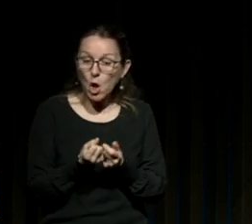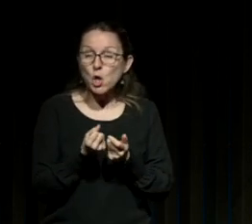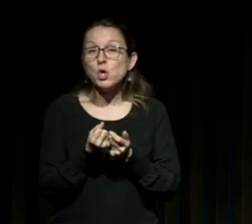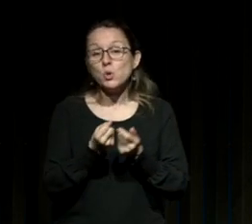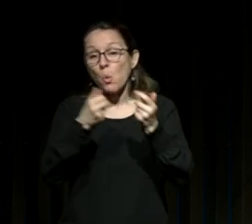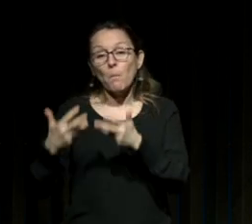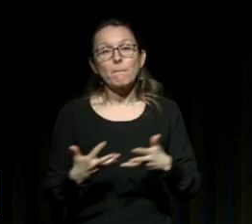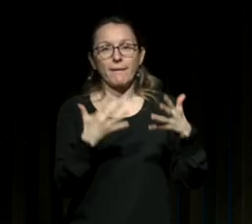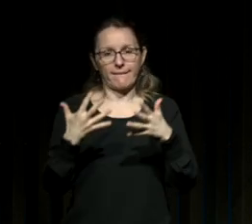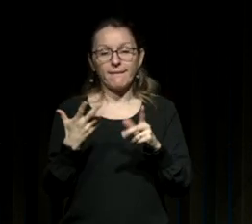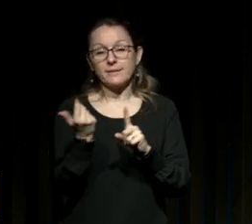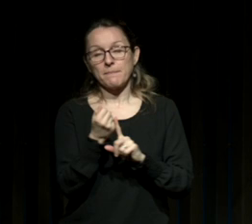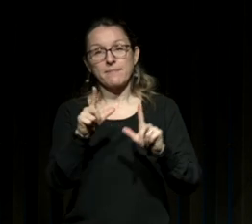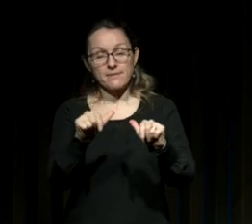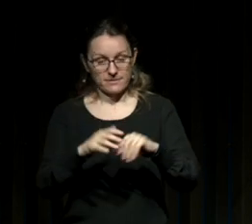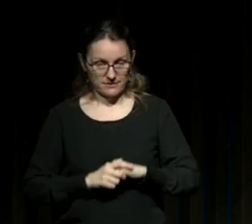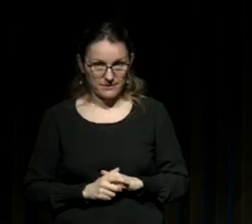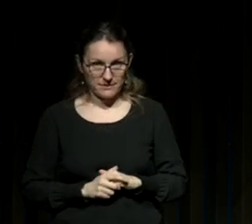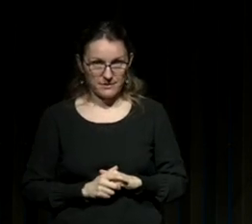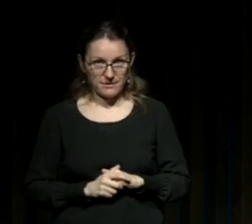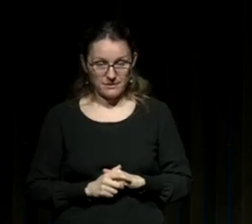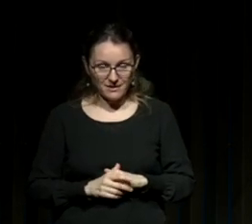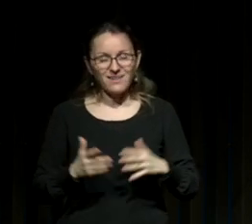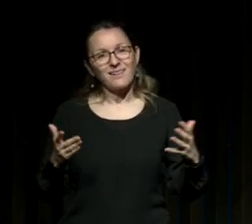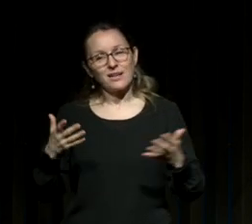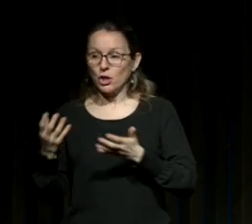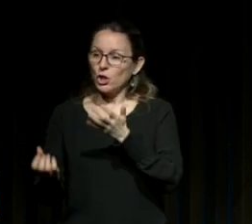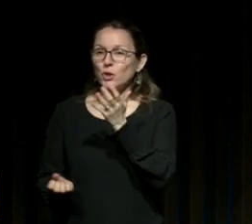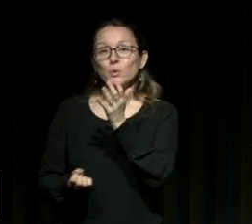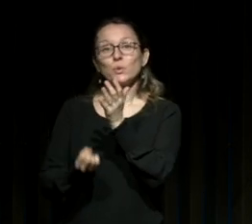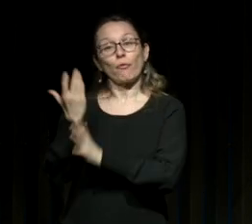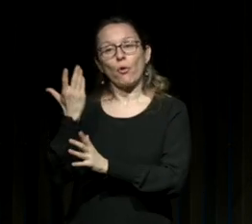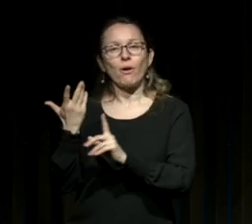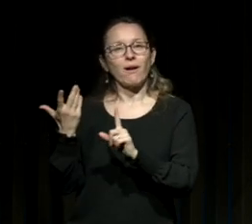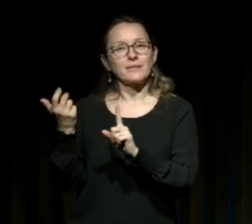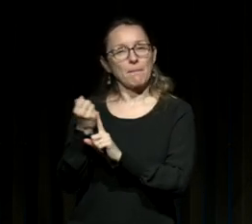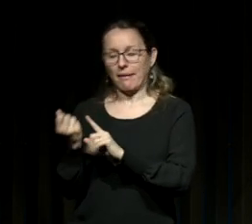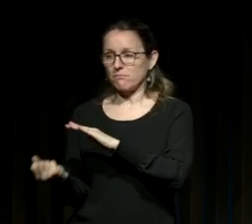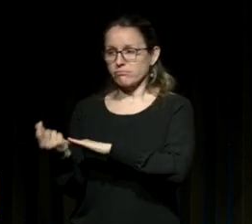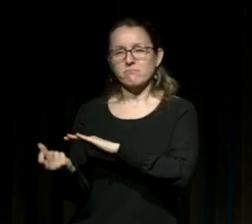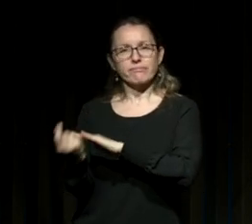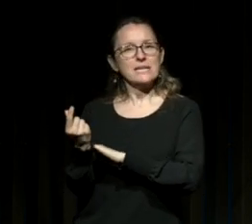groupe dans lequel il y a eu le moins de nouveaux cas de diabète c'était dans le groupe modification